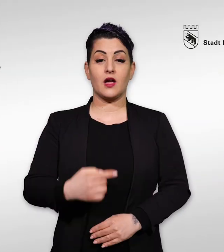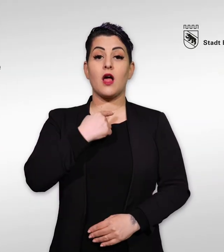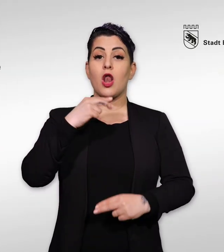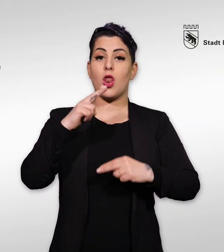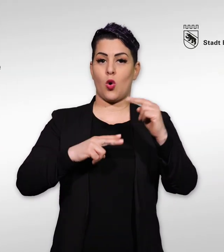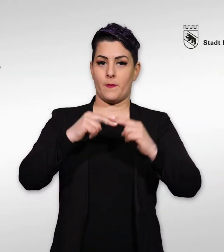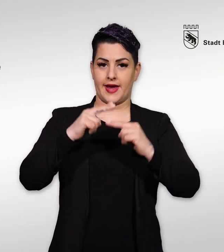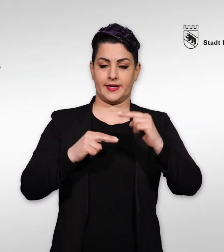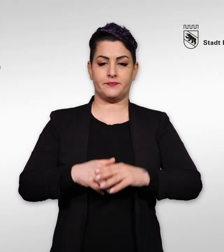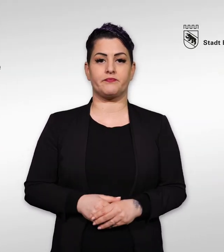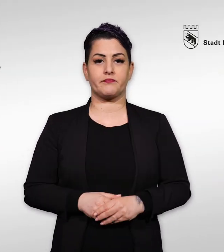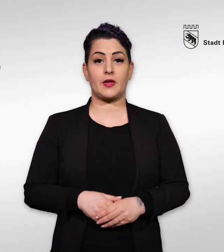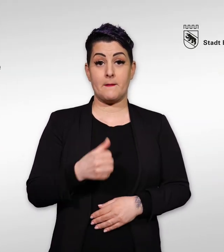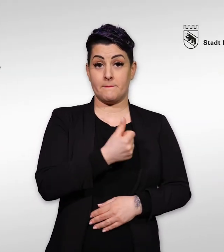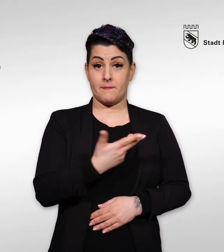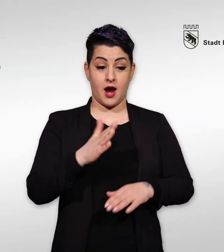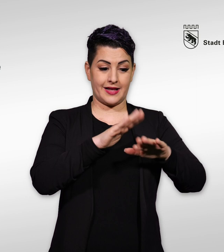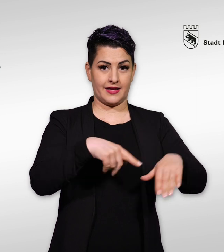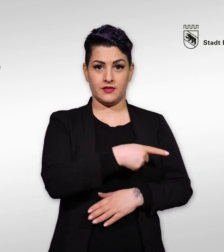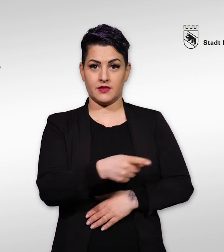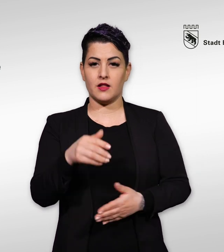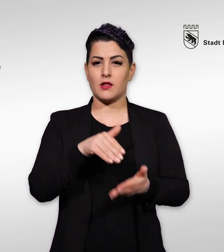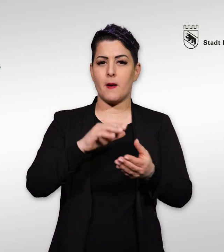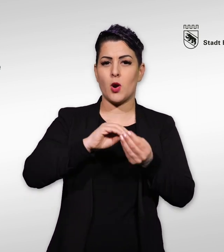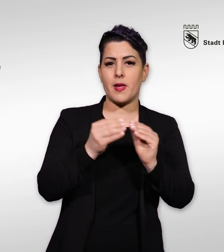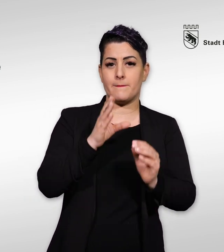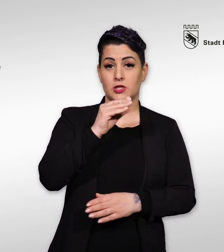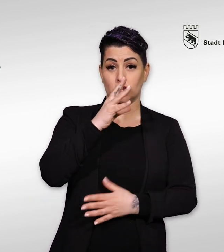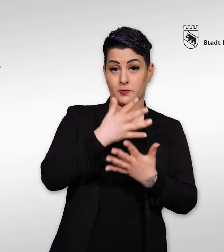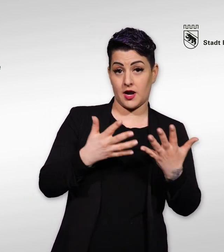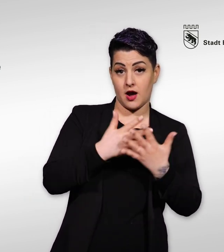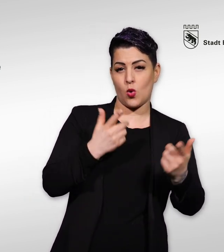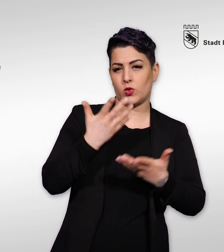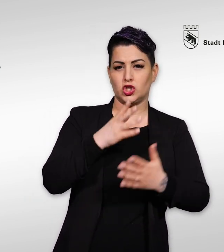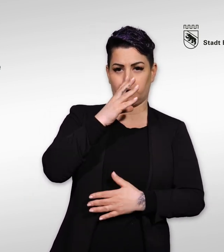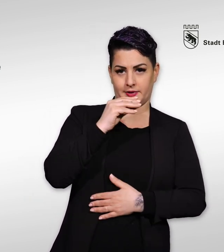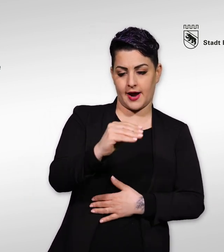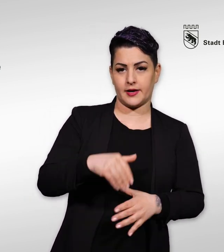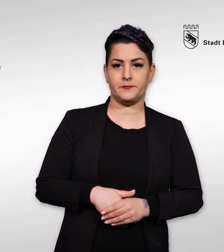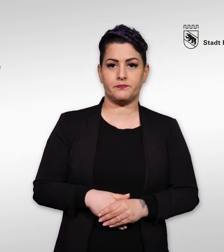Logopädie Manche Kinder haben Probleme mit der Sprache oder dem Sprechen.